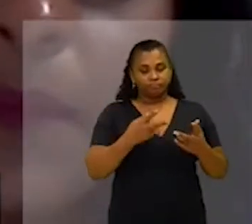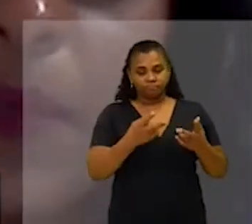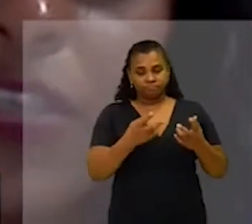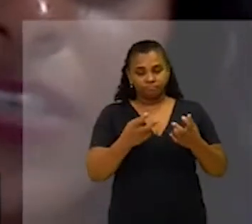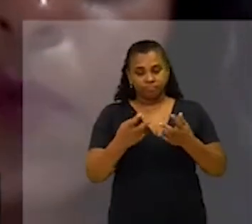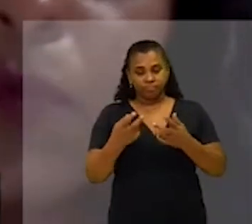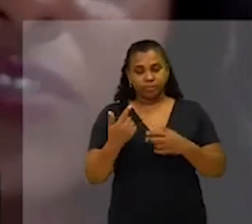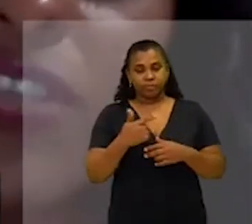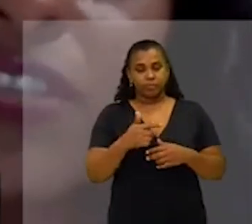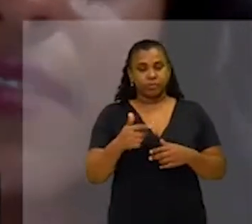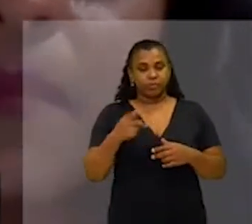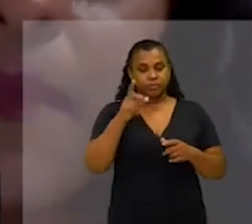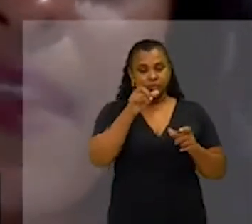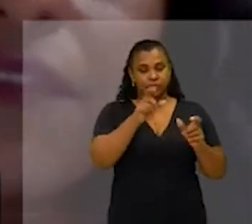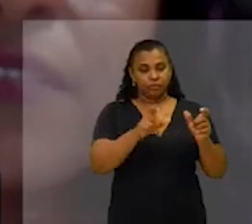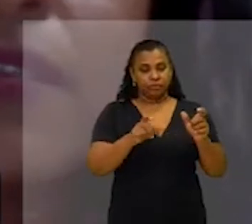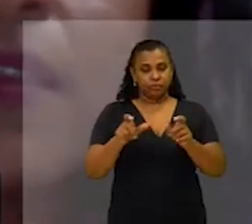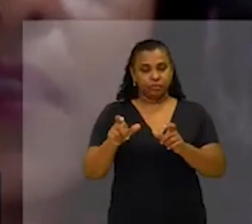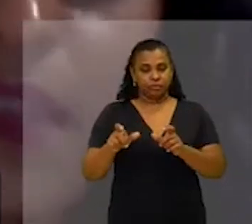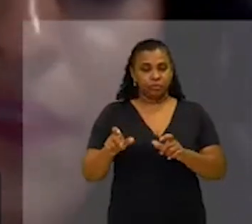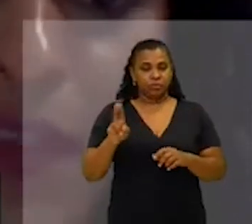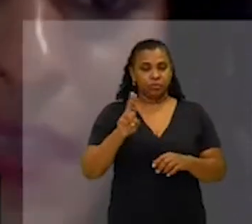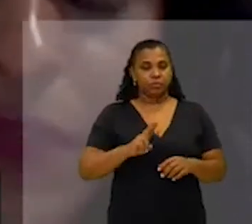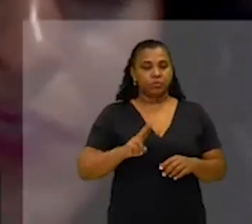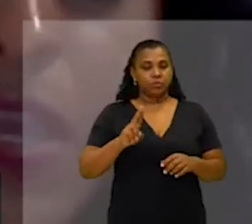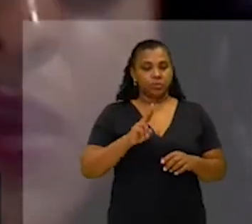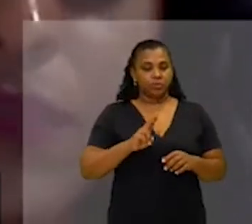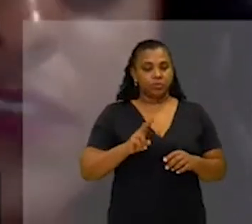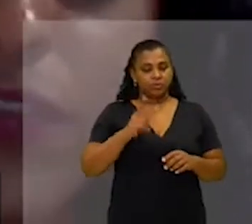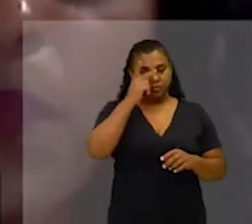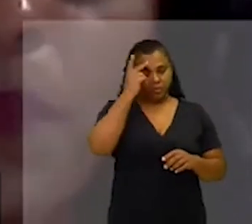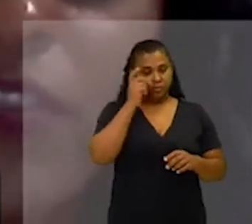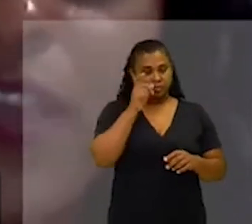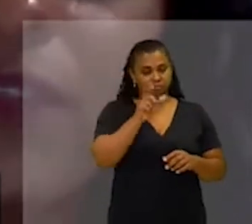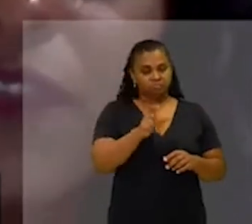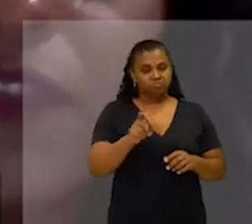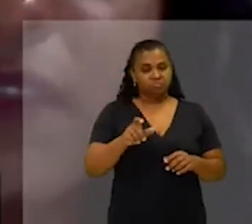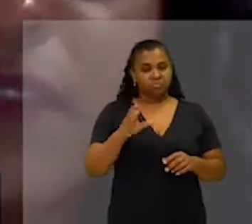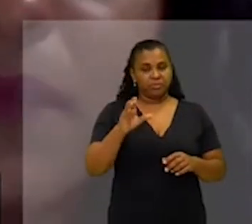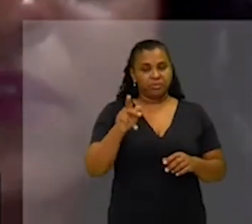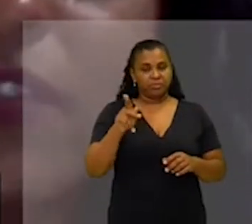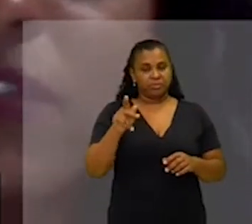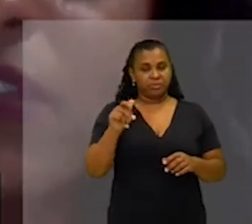utilizada política um contingente de cpf's em vasos ou seja algum projeto de financiamento